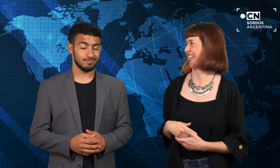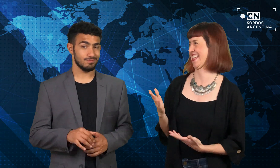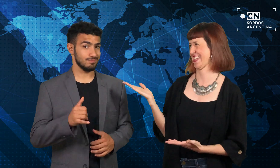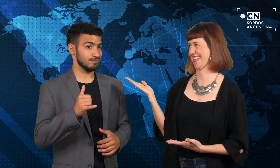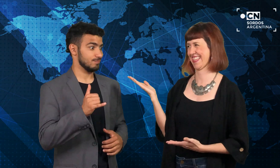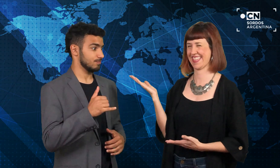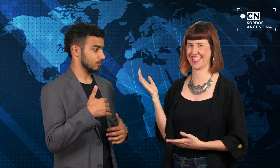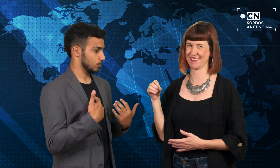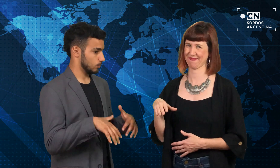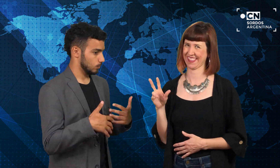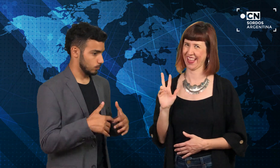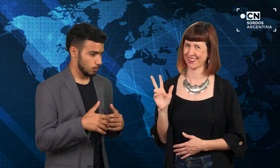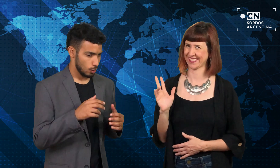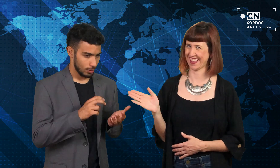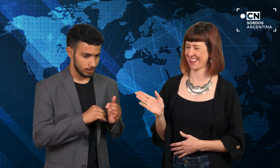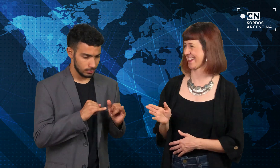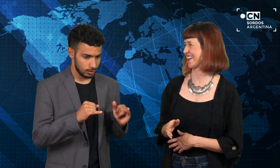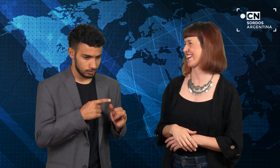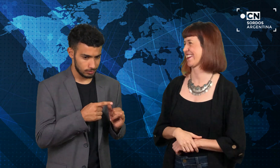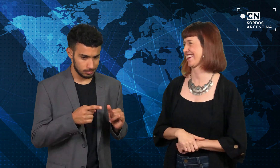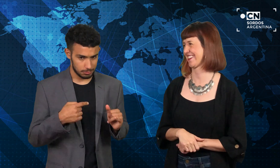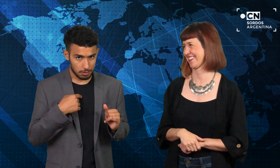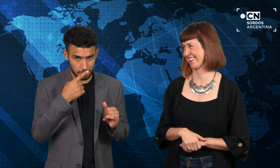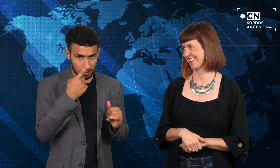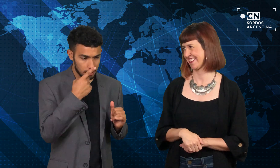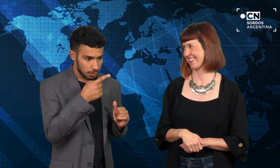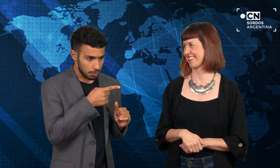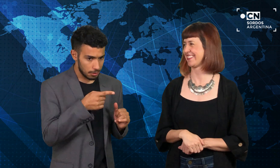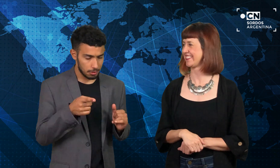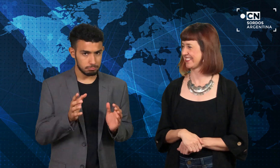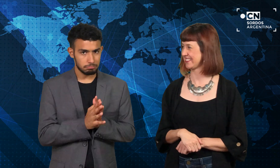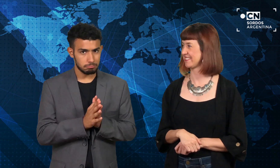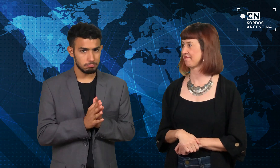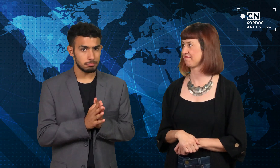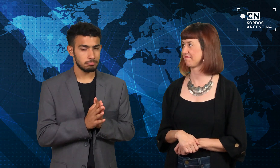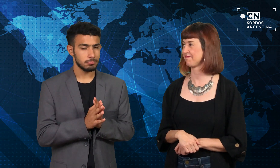Sí, son muchas noticias interesantes.